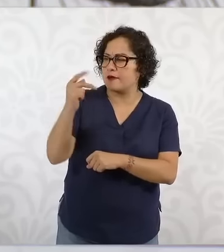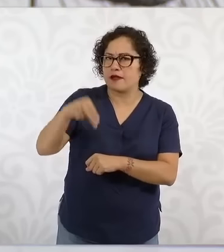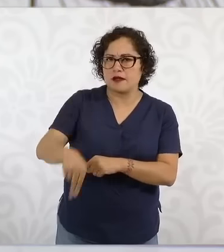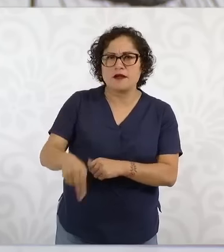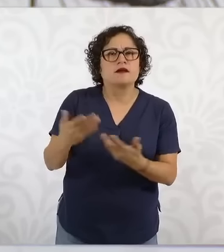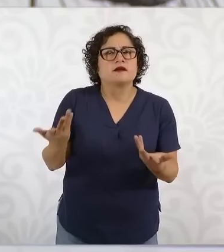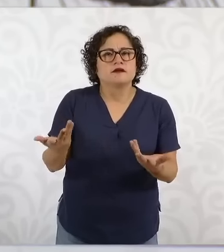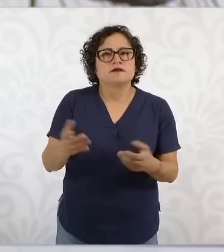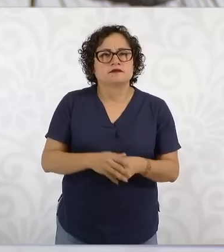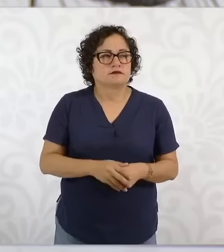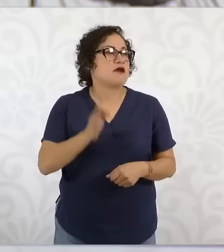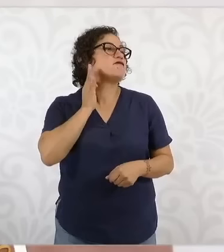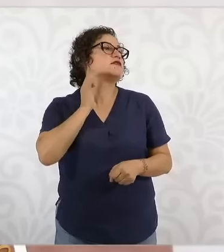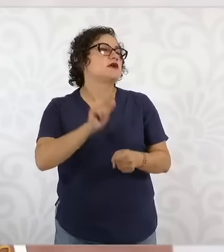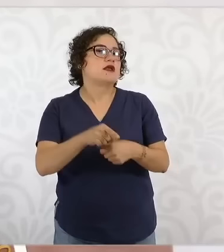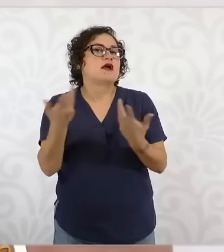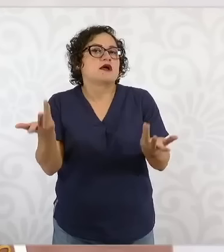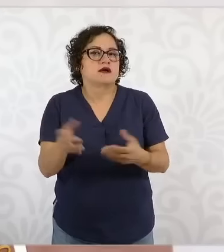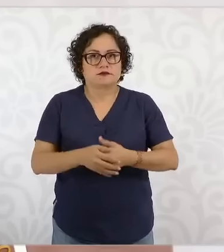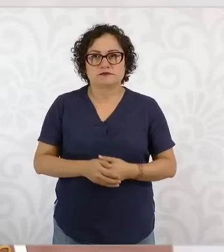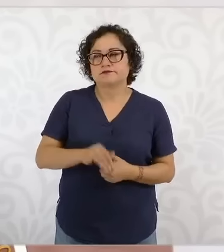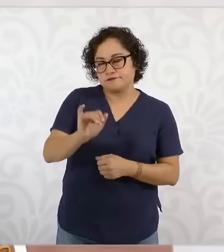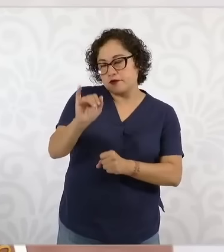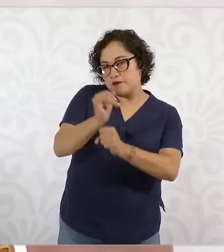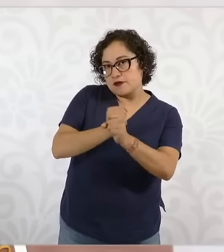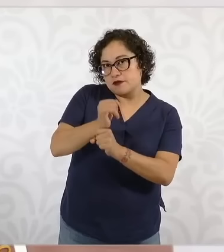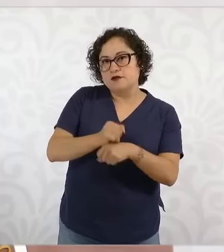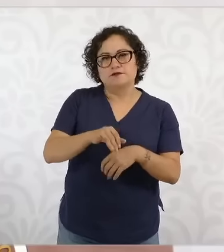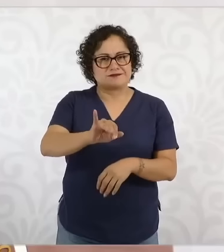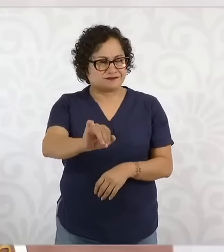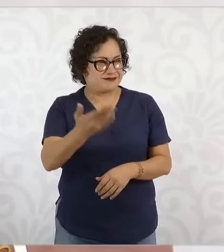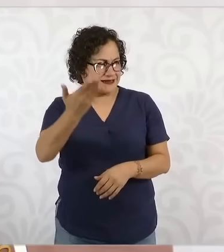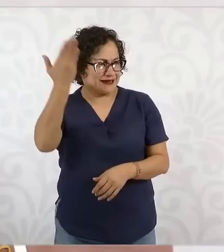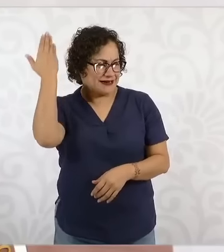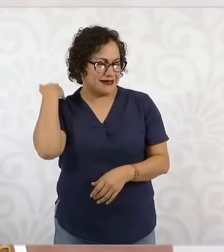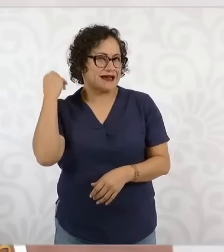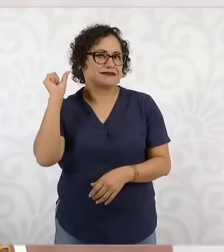investigación. Sí, aquí lo presentó en su momento con el presidente López Obrador, Pablo Gómez.